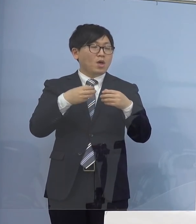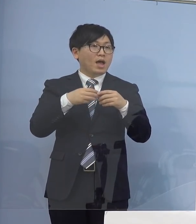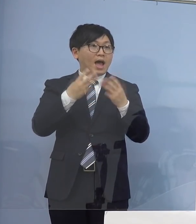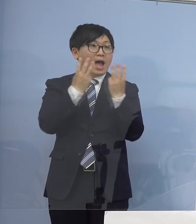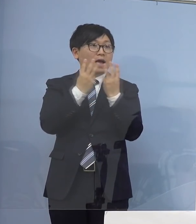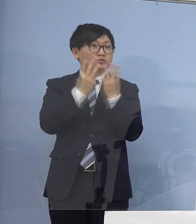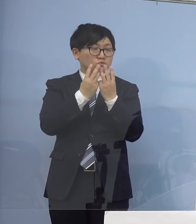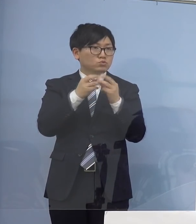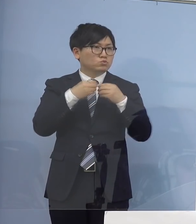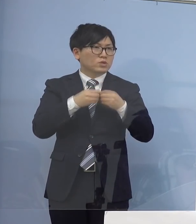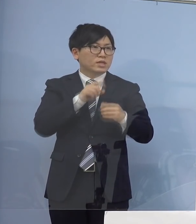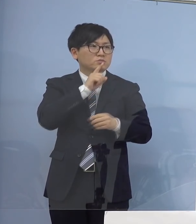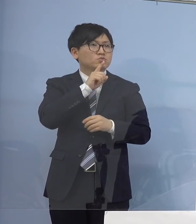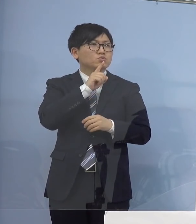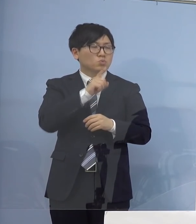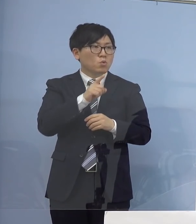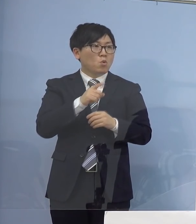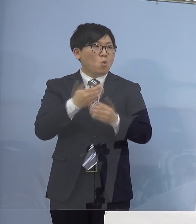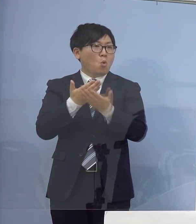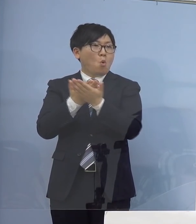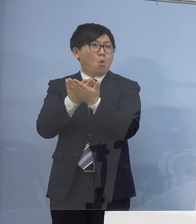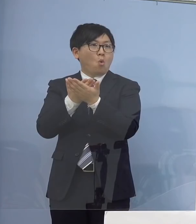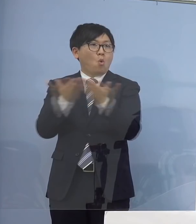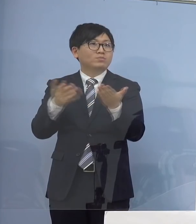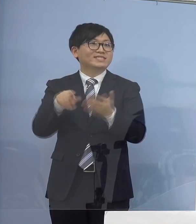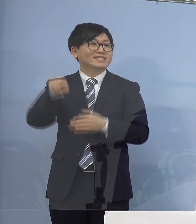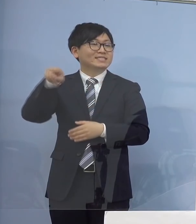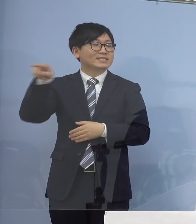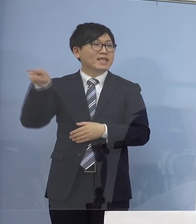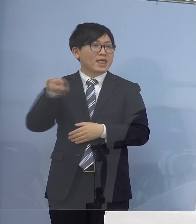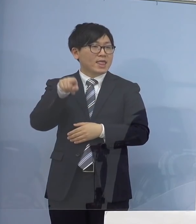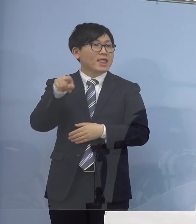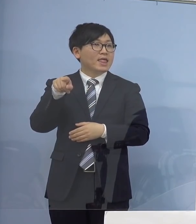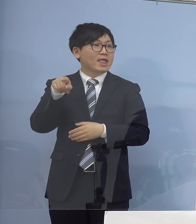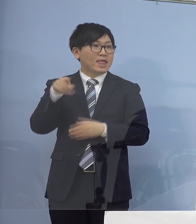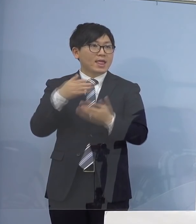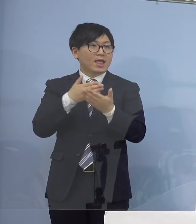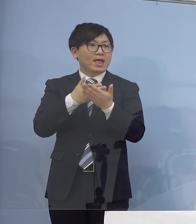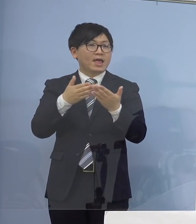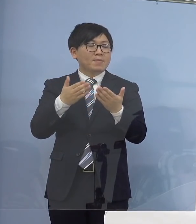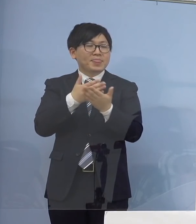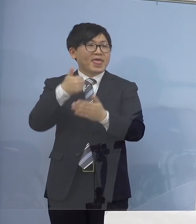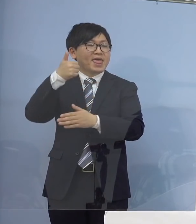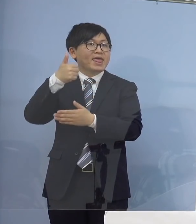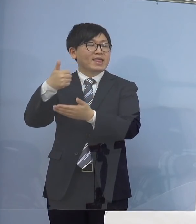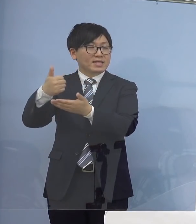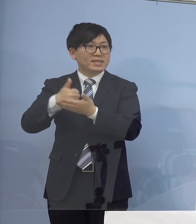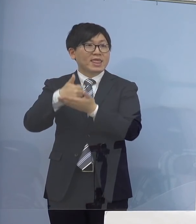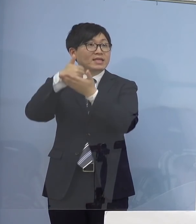いわゆるお店側の方、店主であったり あるいは店員さんこちらが7例